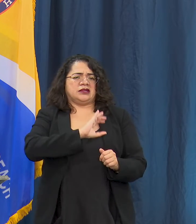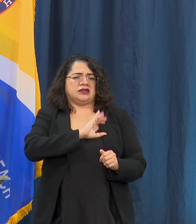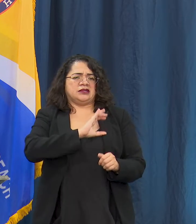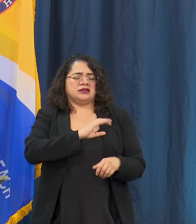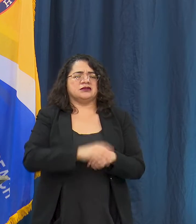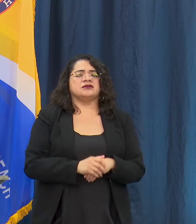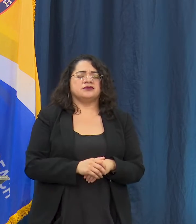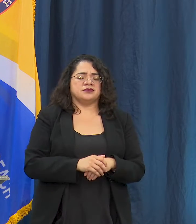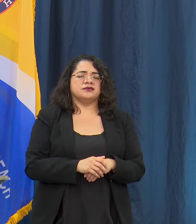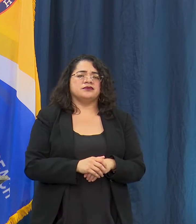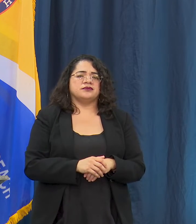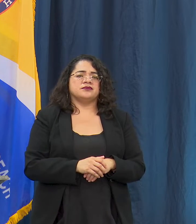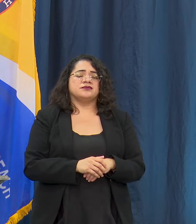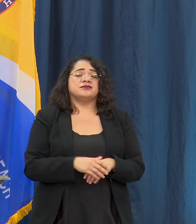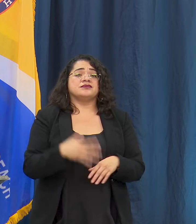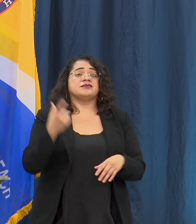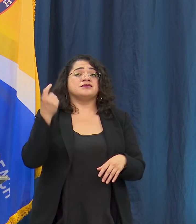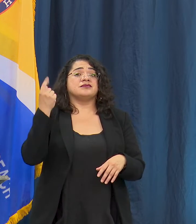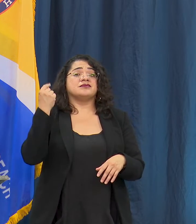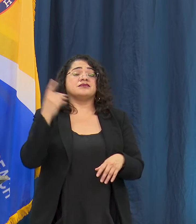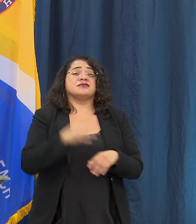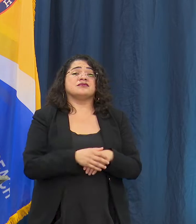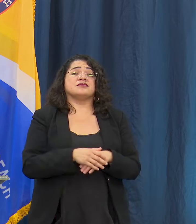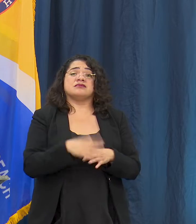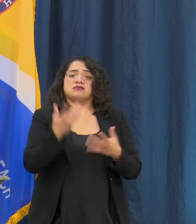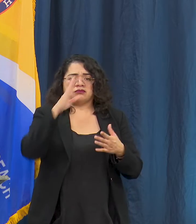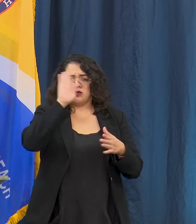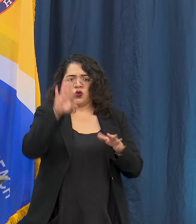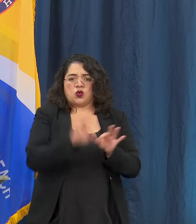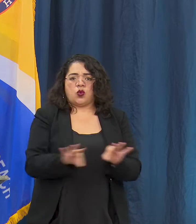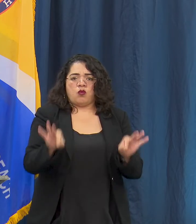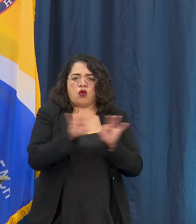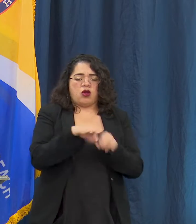endo leis las cámaras a loss a los policías tambien sonomas queremos